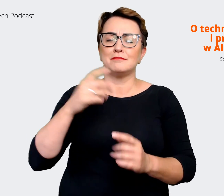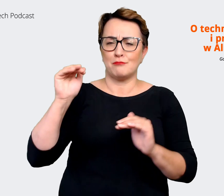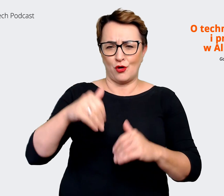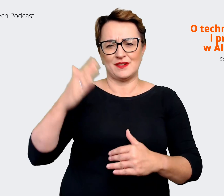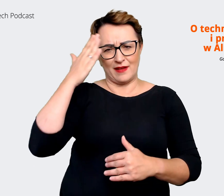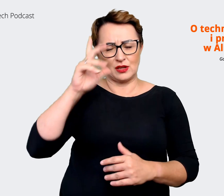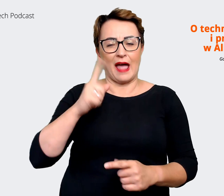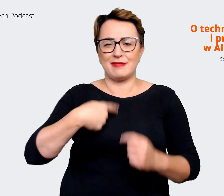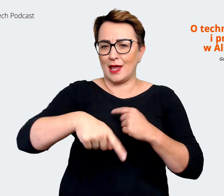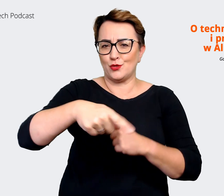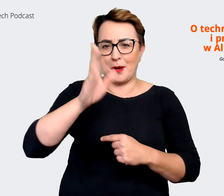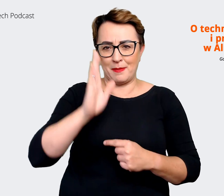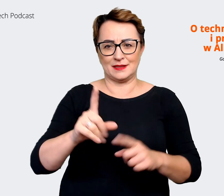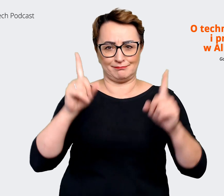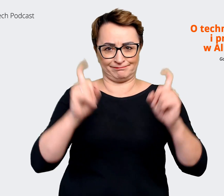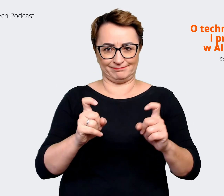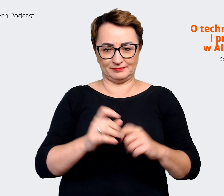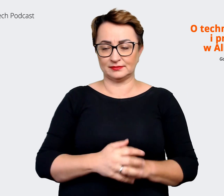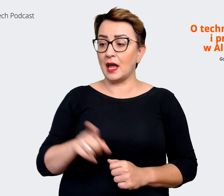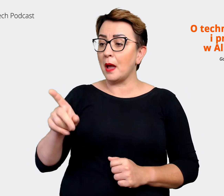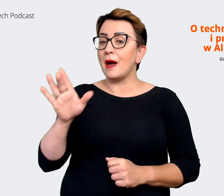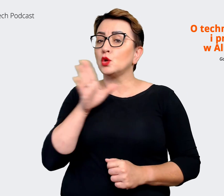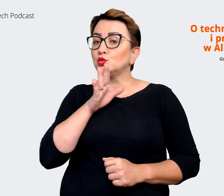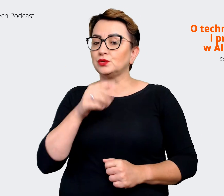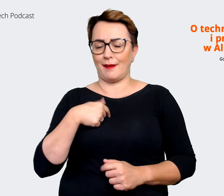Mariusz: Współpracuje bardzo mocno z Tomkiem. Myślę, że możemy powiedzieć,